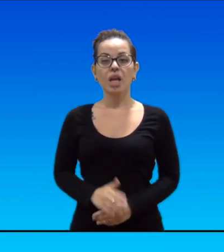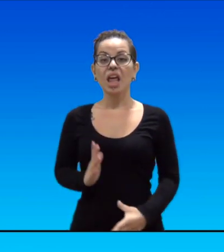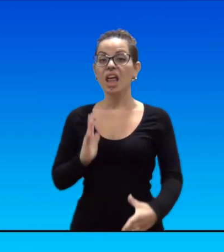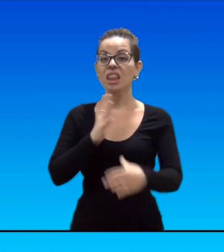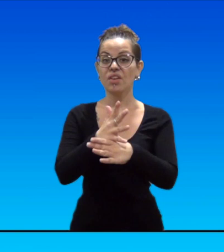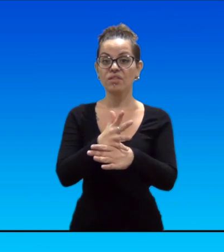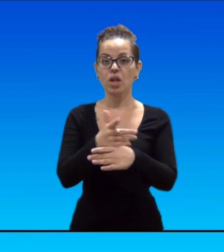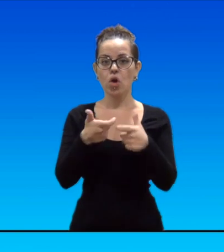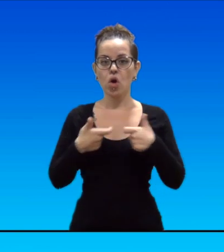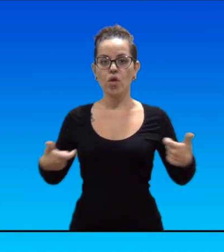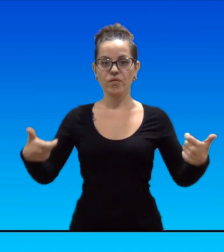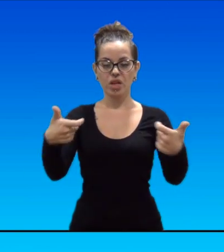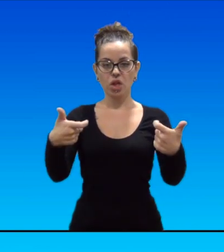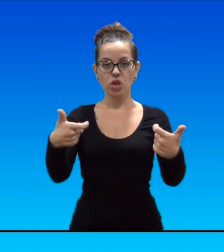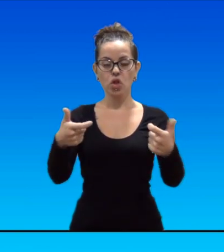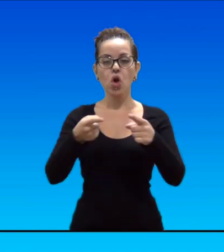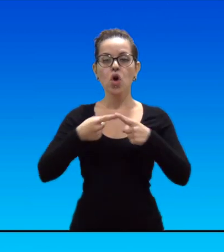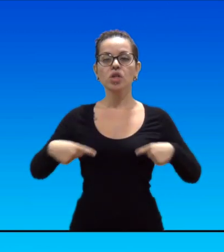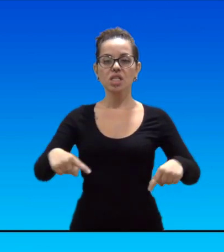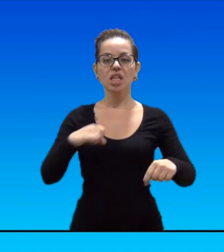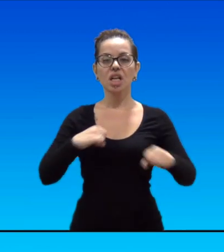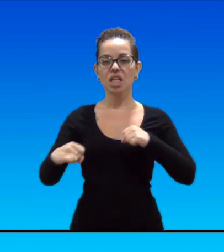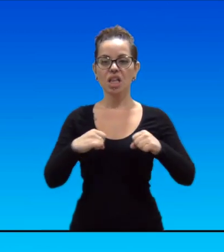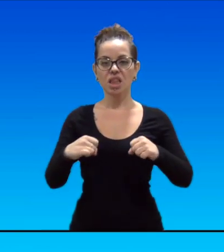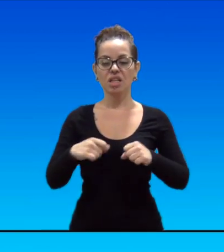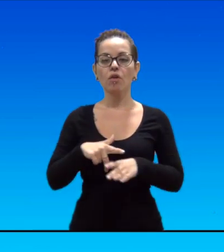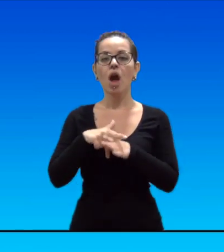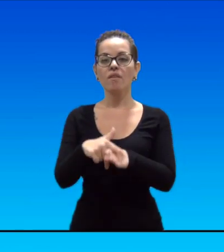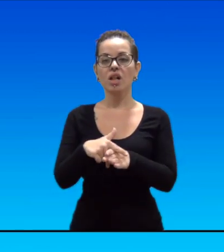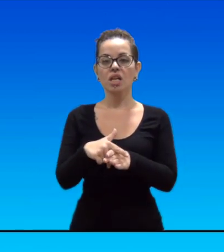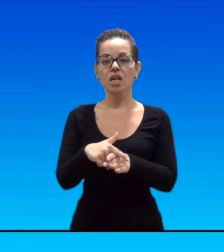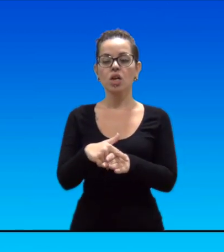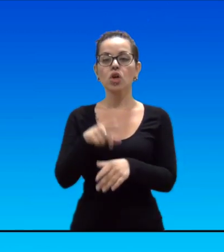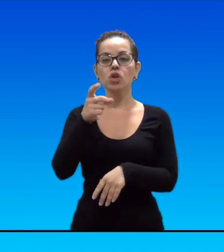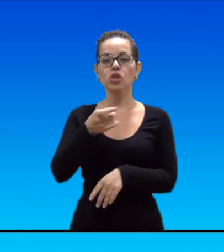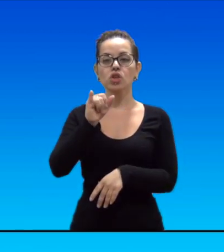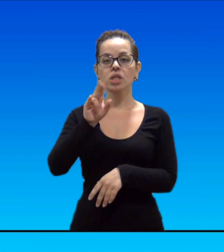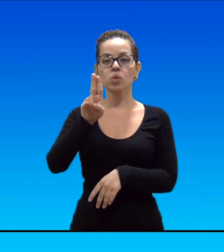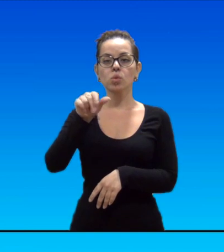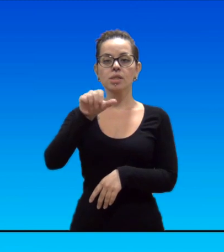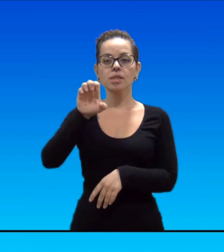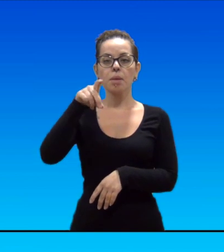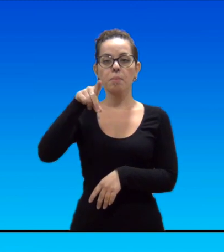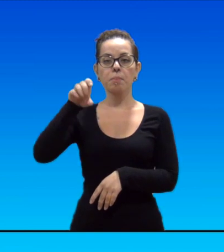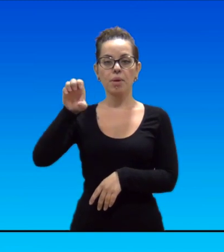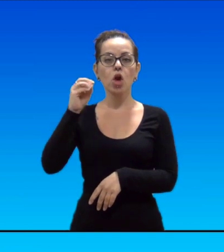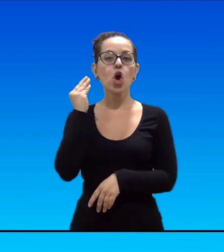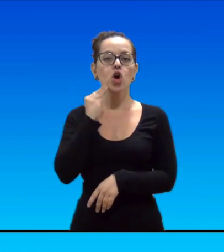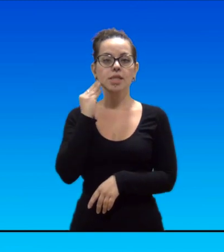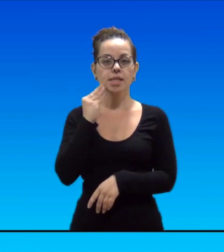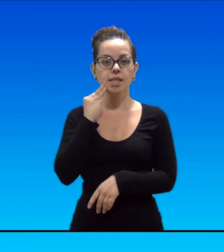L’ENS parteciperà al convegno rappresentato dal Consigliere Direttivo Cav. Giuseppe Corsini,